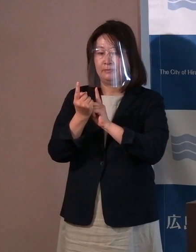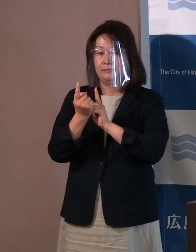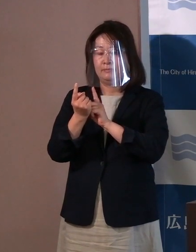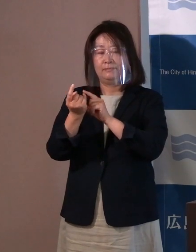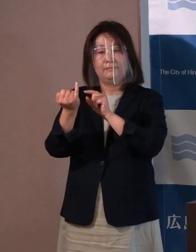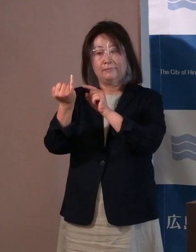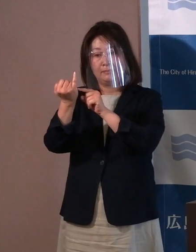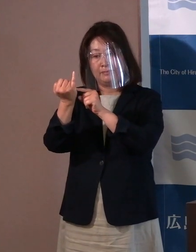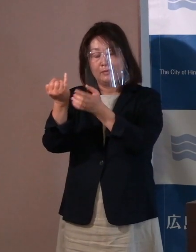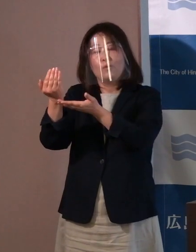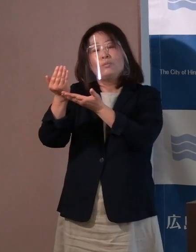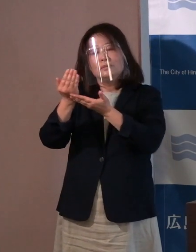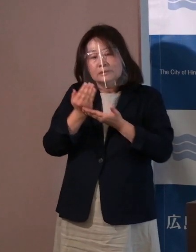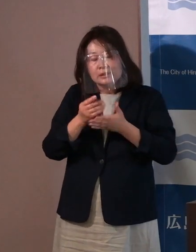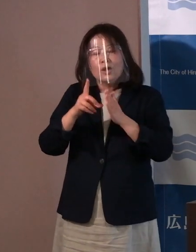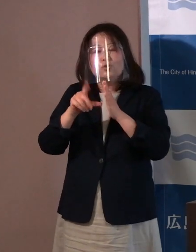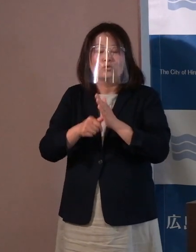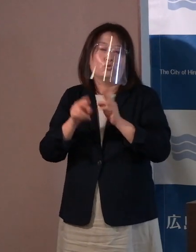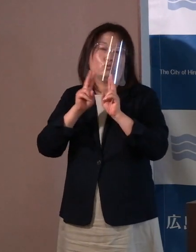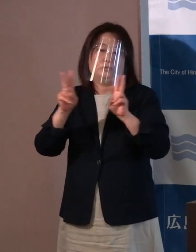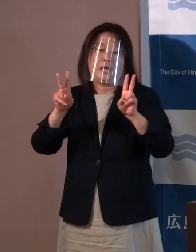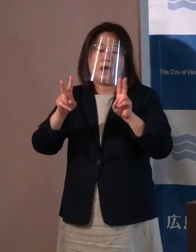お迎えしたときの 歌を覚えているって言って